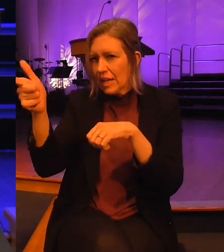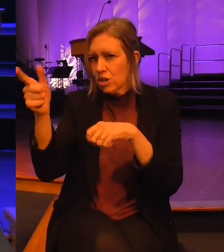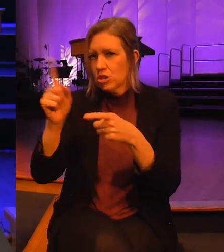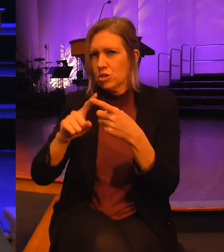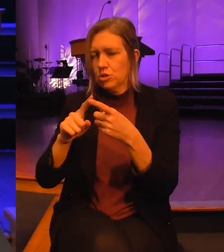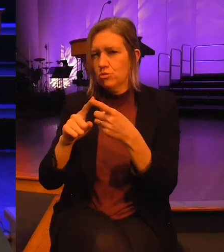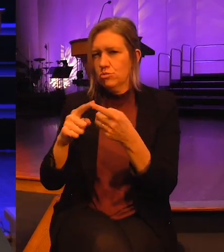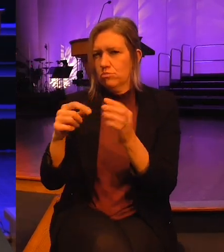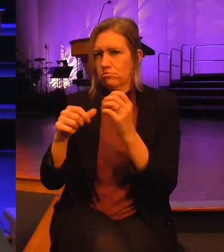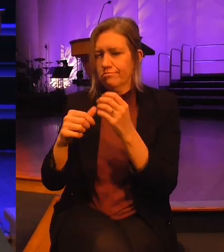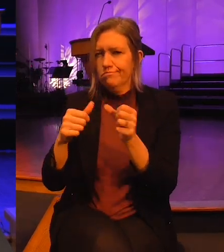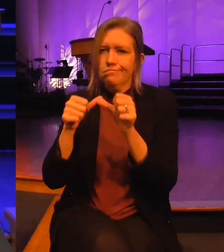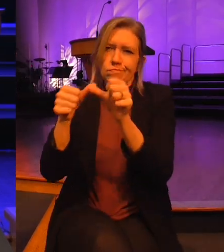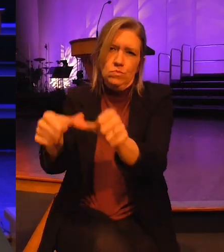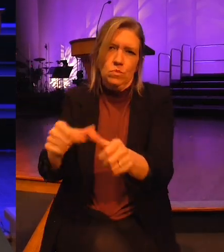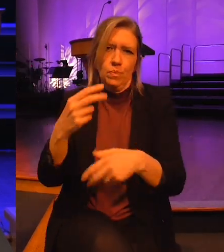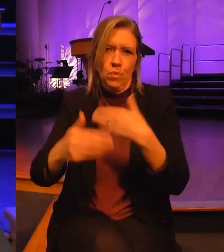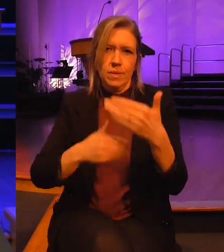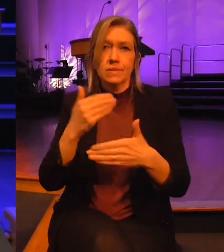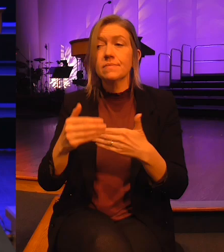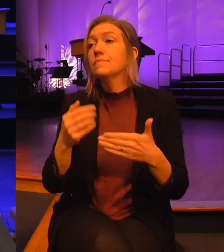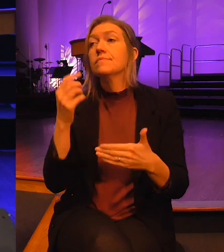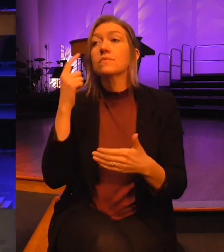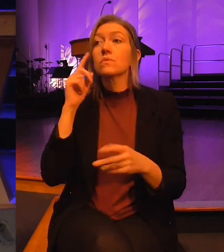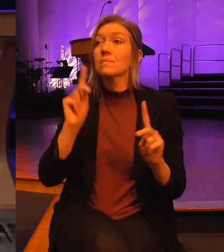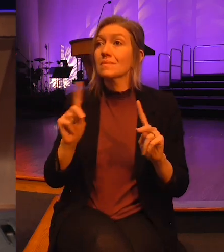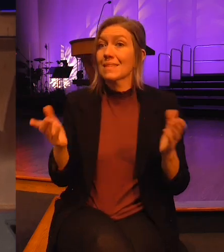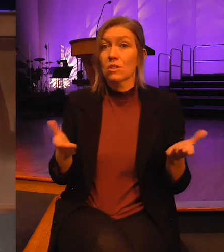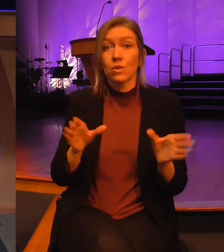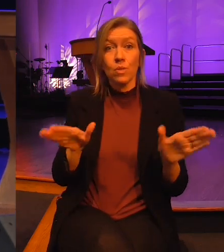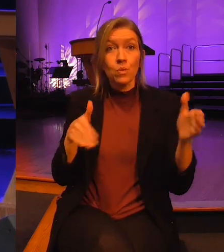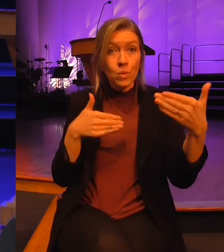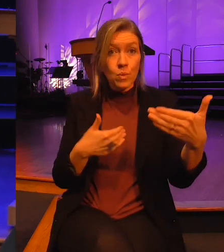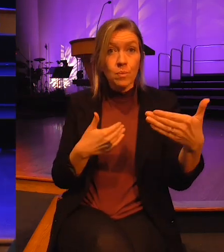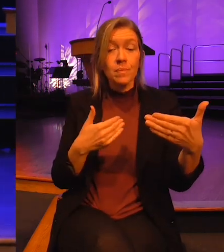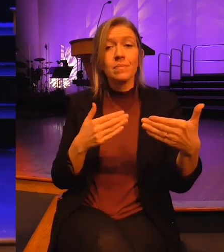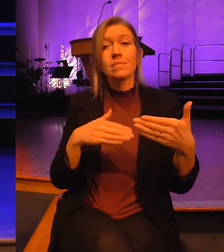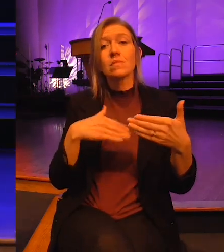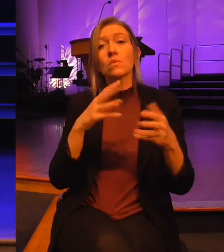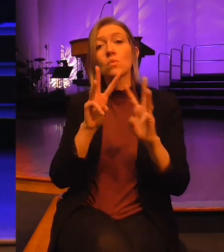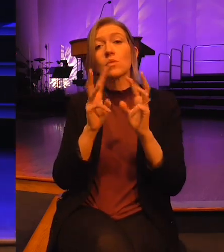taller más profundo cuando terminemos aquí, que implicará establecer afirmaciones creativas y